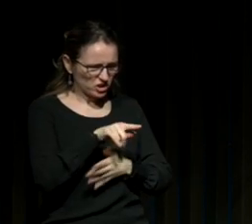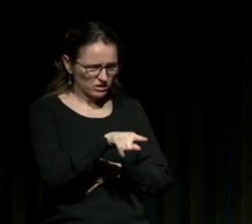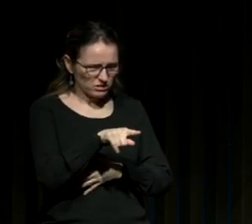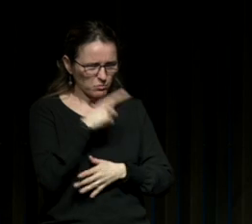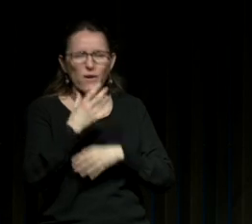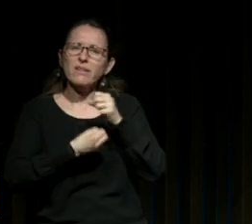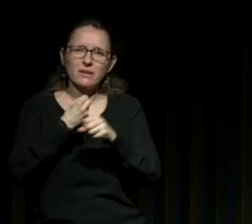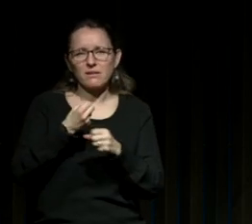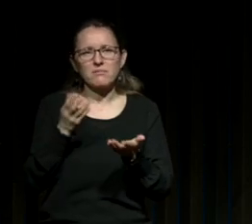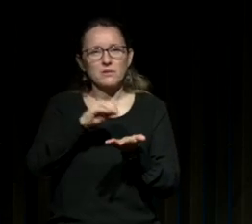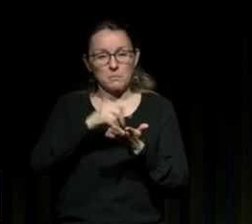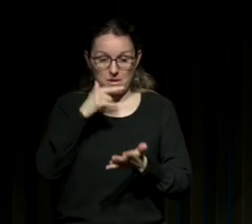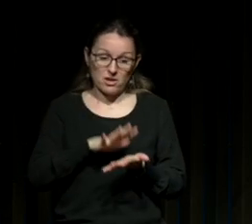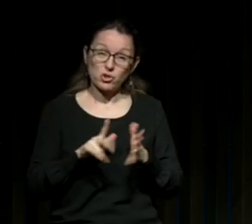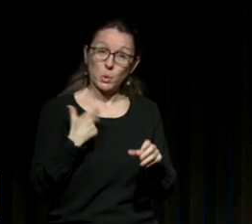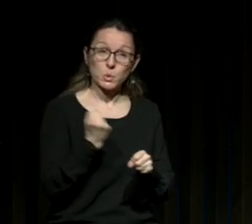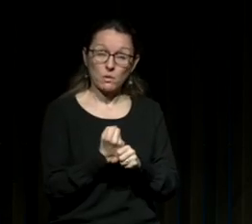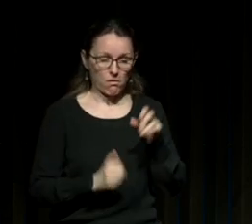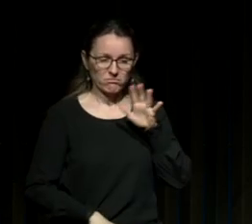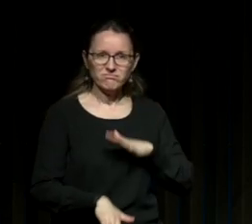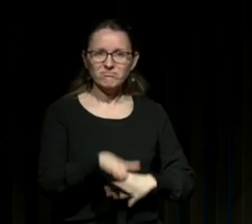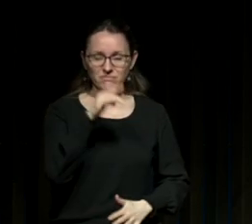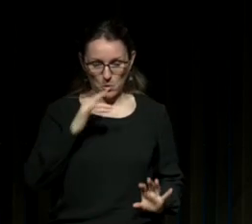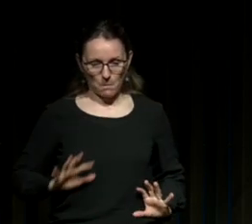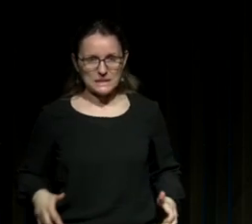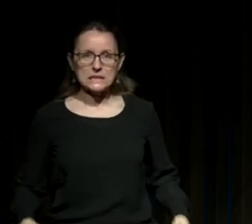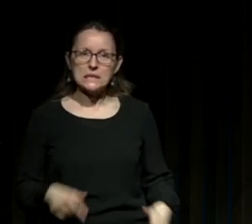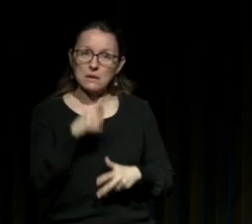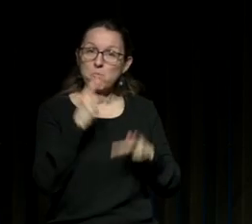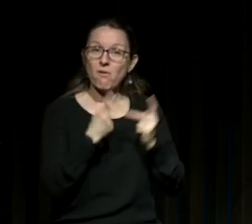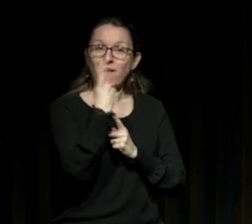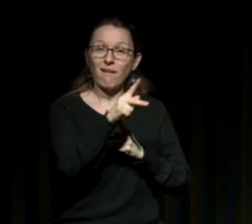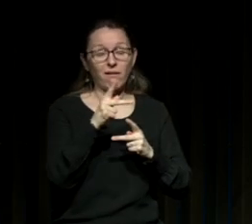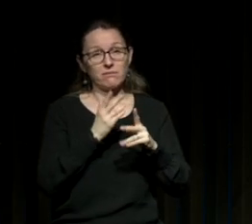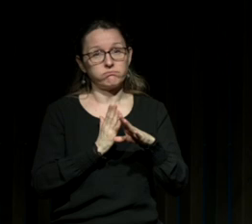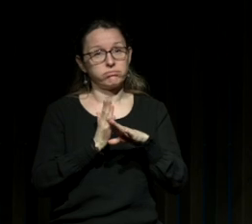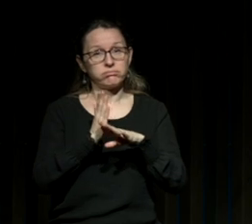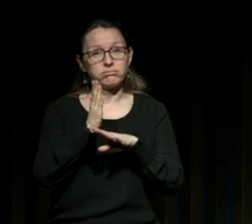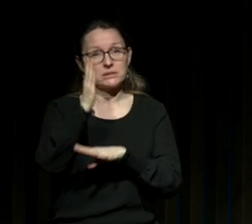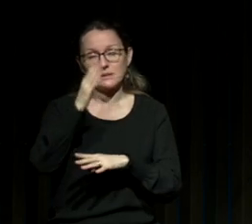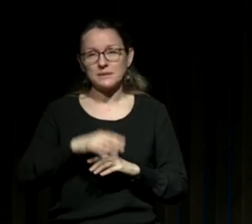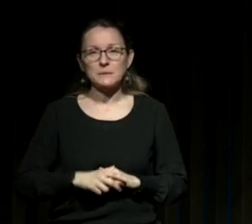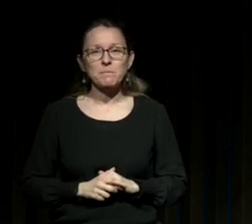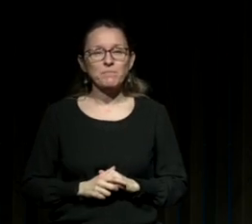des deux ans les poids de ces individus sont très au dessus des courbes et les courbes de droite